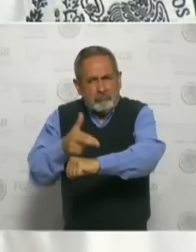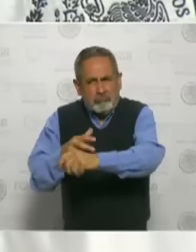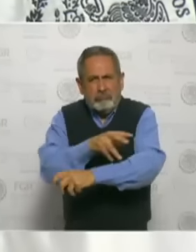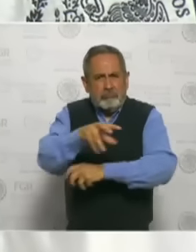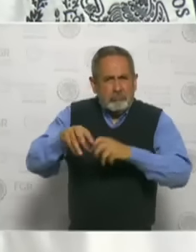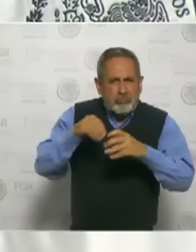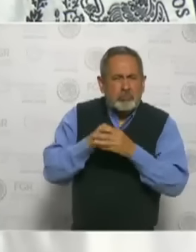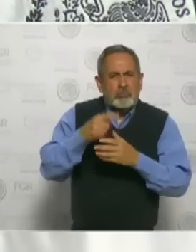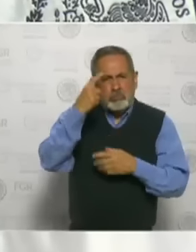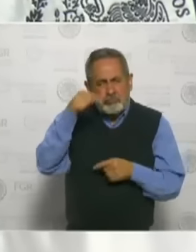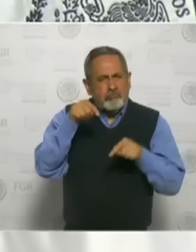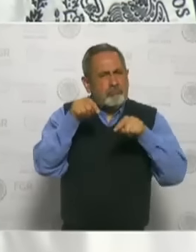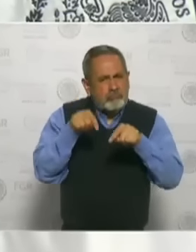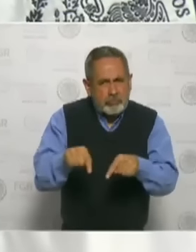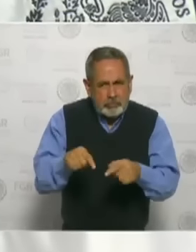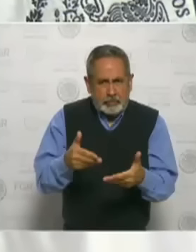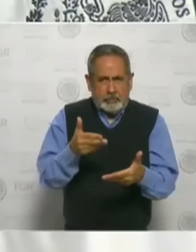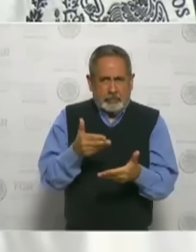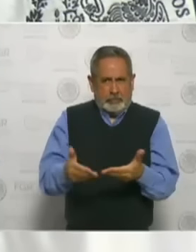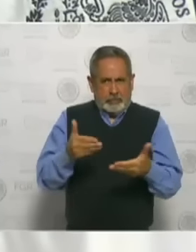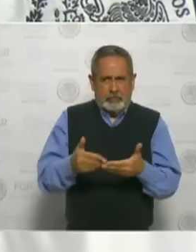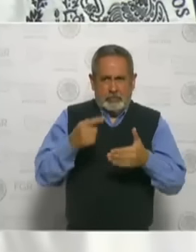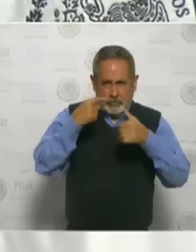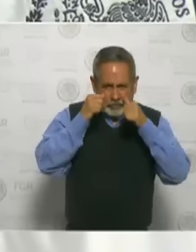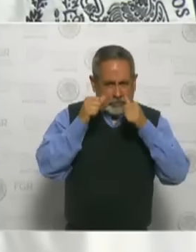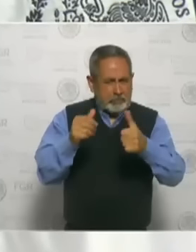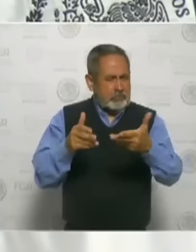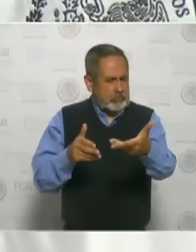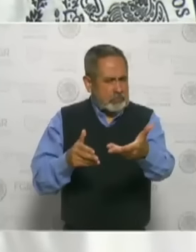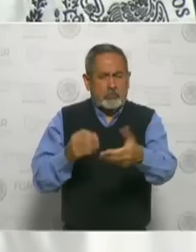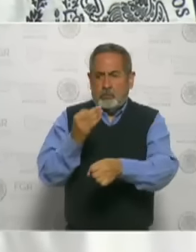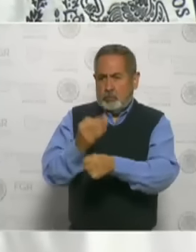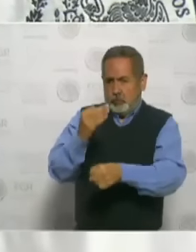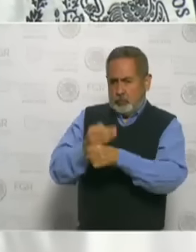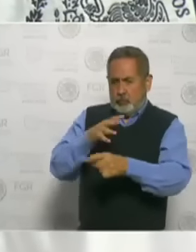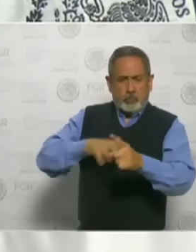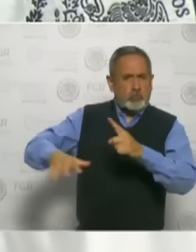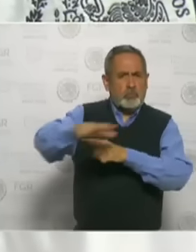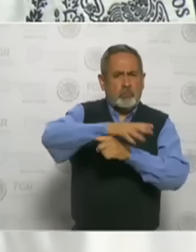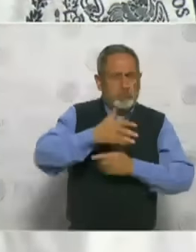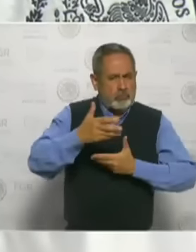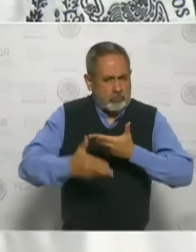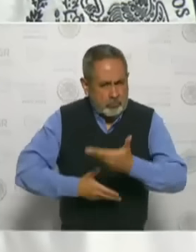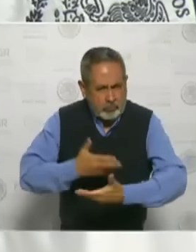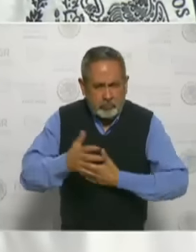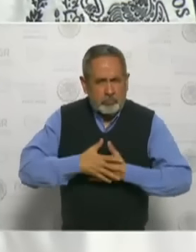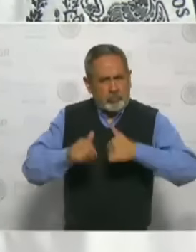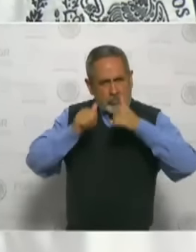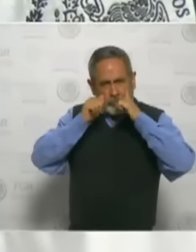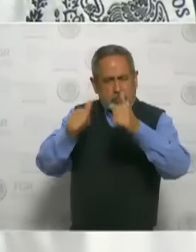profunda de esta gran institución que debe estar al servicio de la patria, al servicio